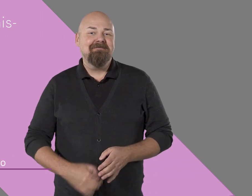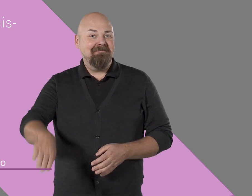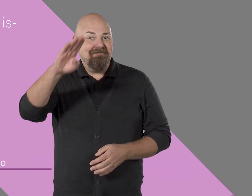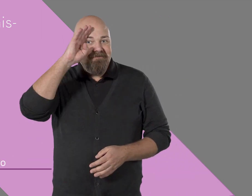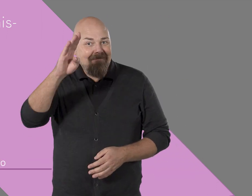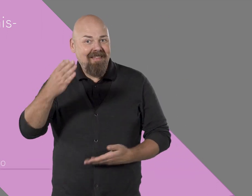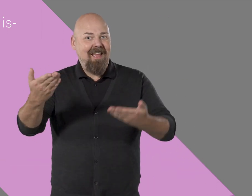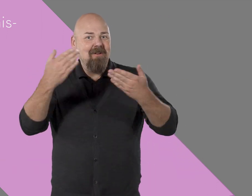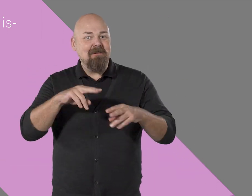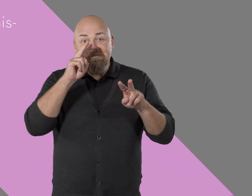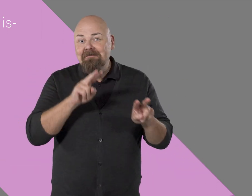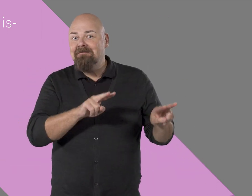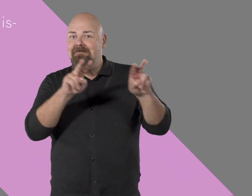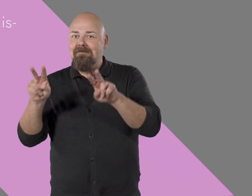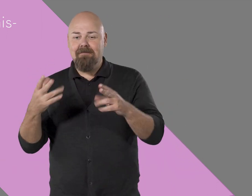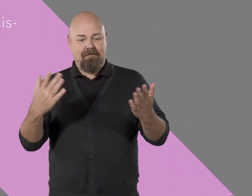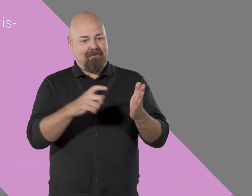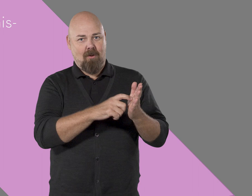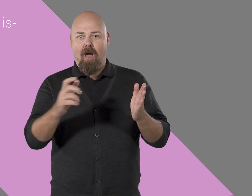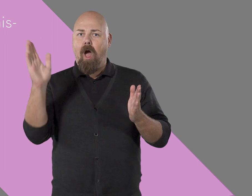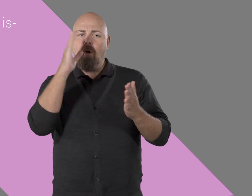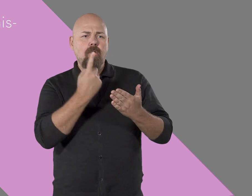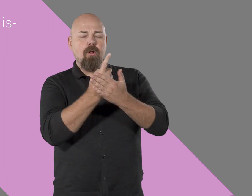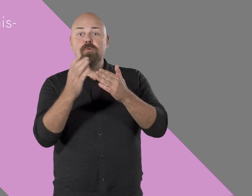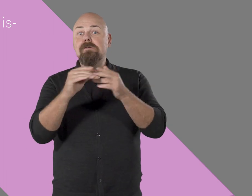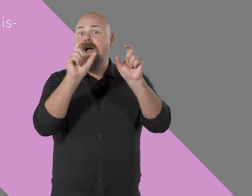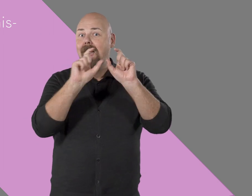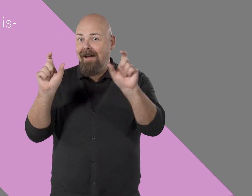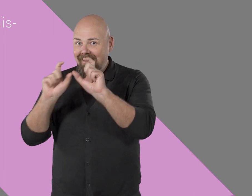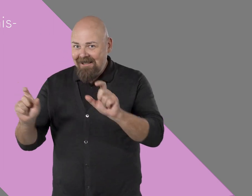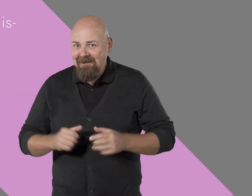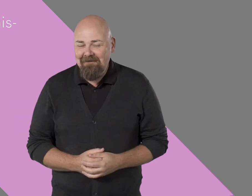Hei! Tervetuloa viikon ajankohtaisten uutisaiheiden pariin.